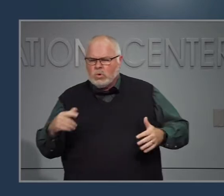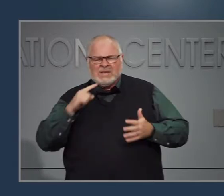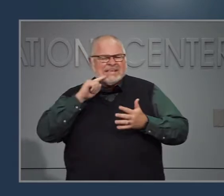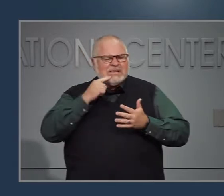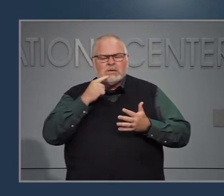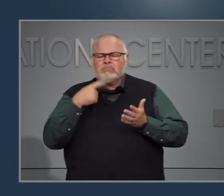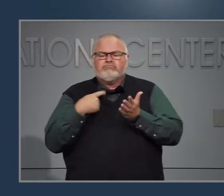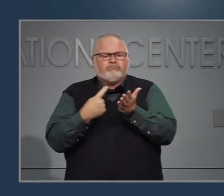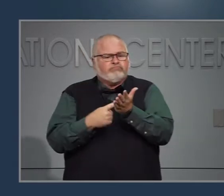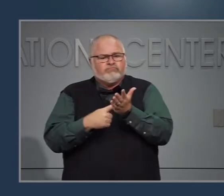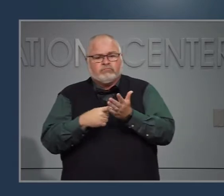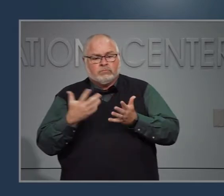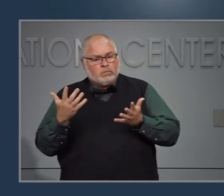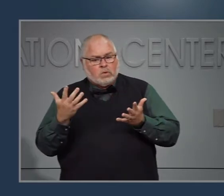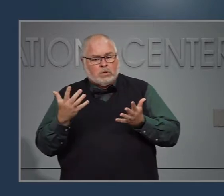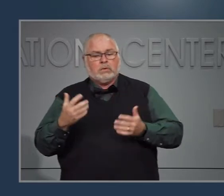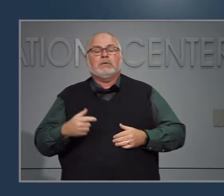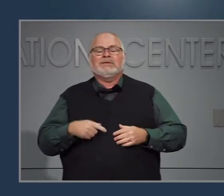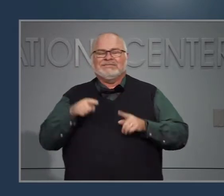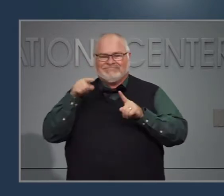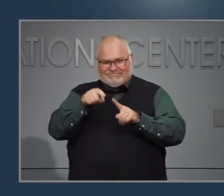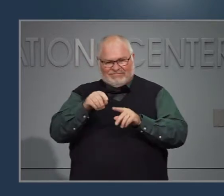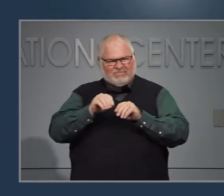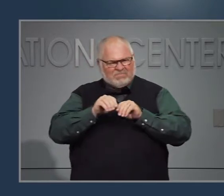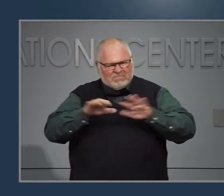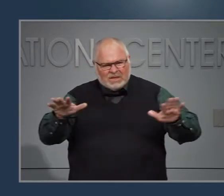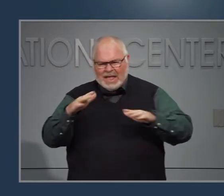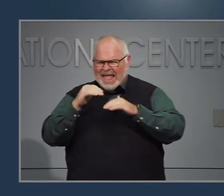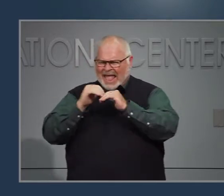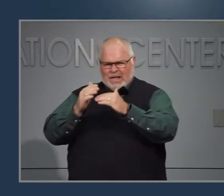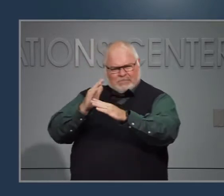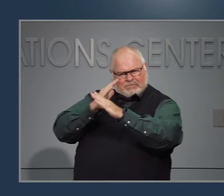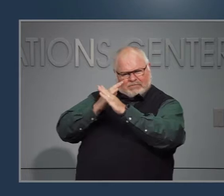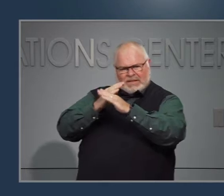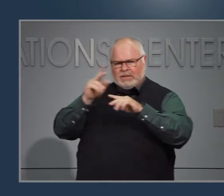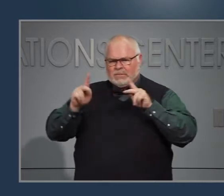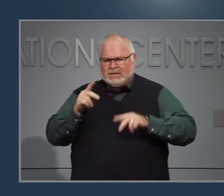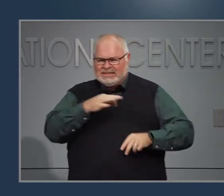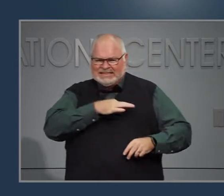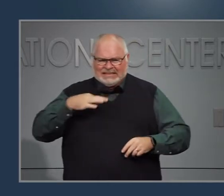inicio de esta pandemia, para proteger a los residentes y el personal de los asilos.